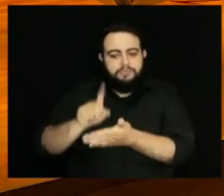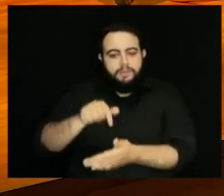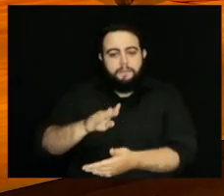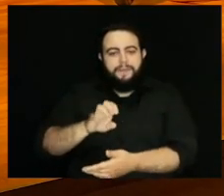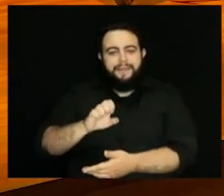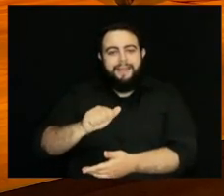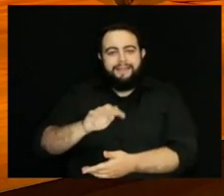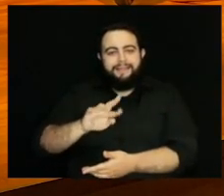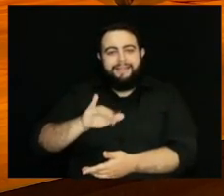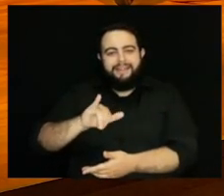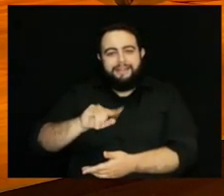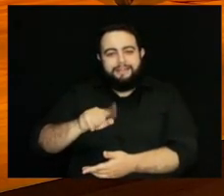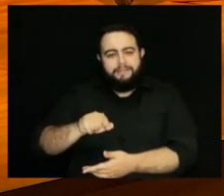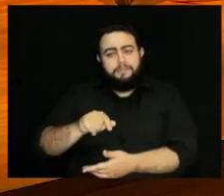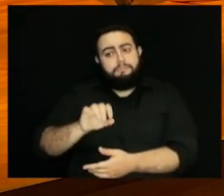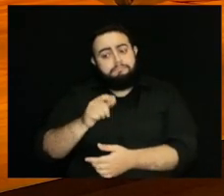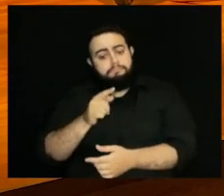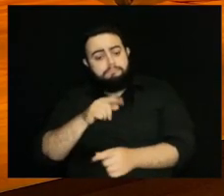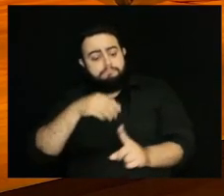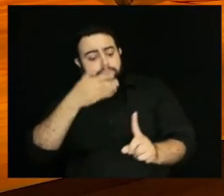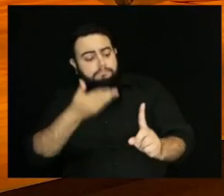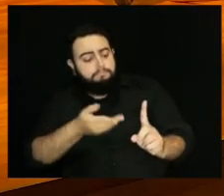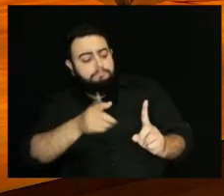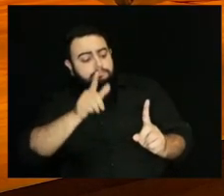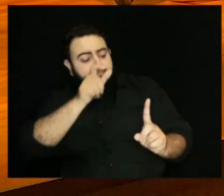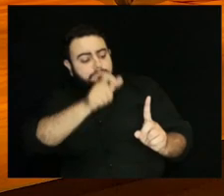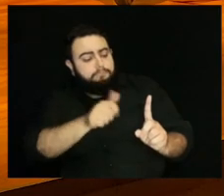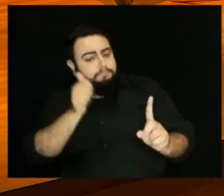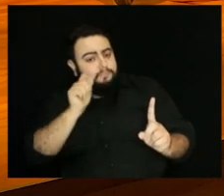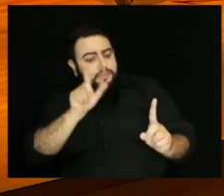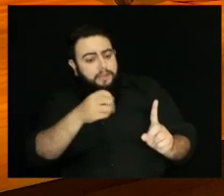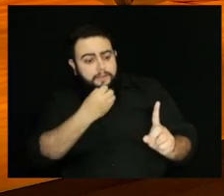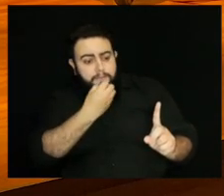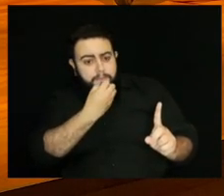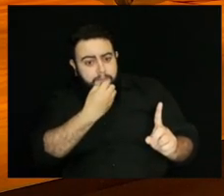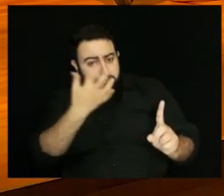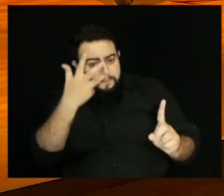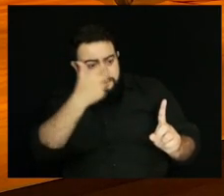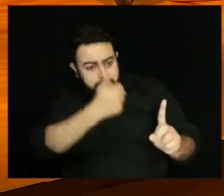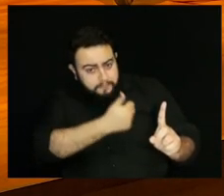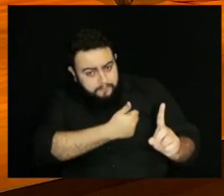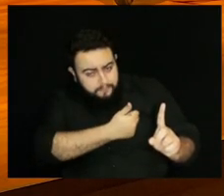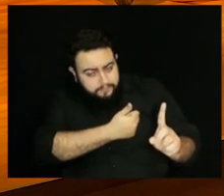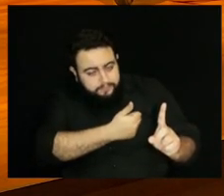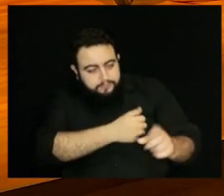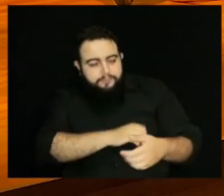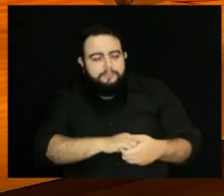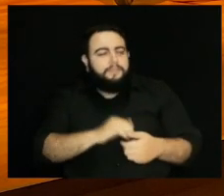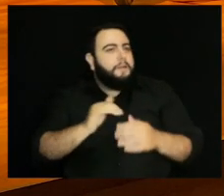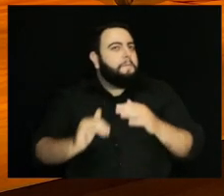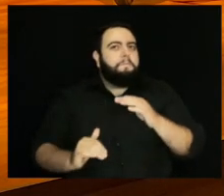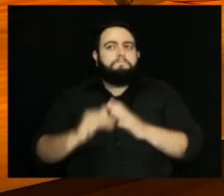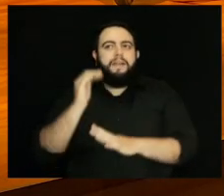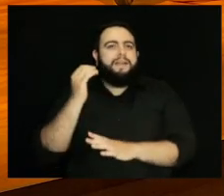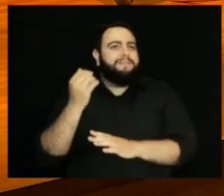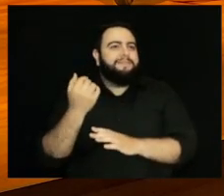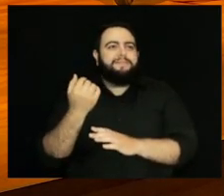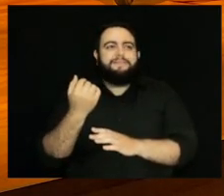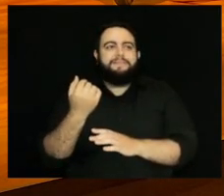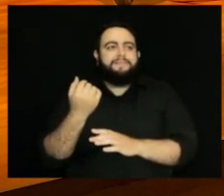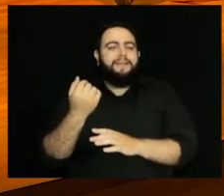Então, a nota mais aguda da canção composta por Edu Lobo, que estudou música nos Estados